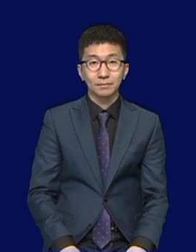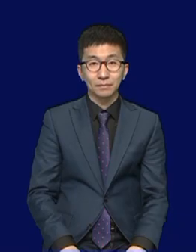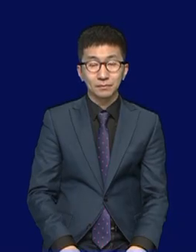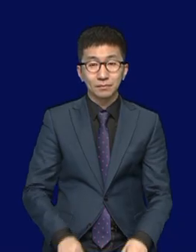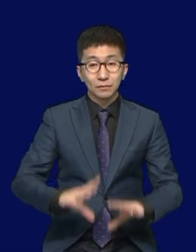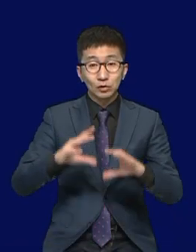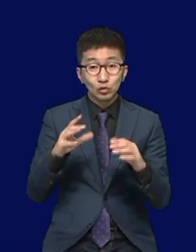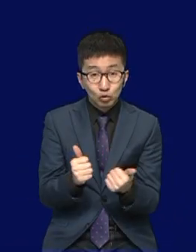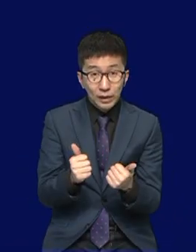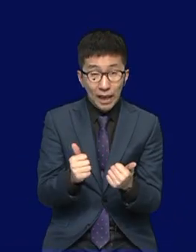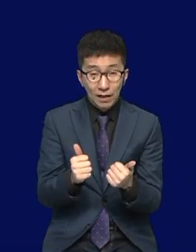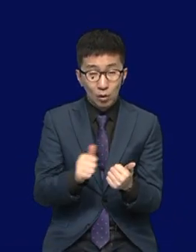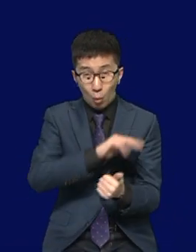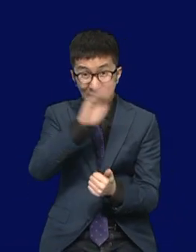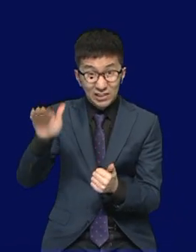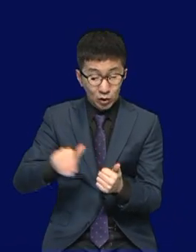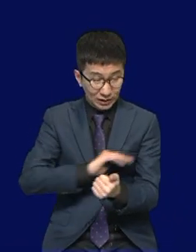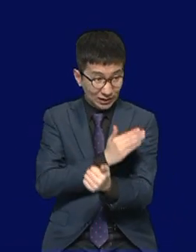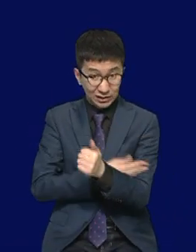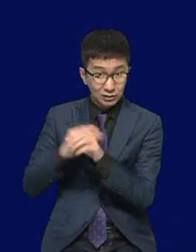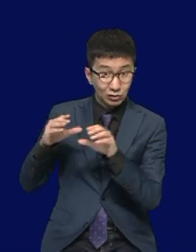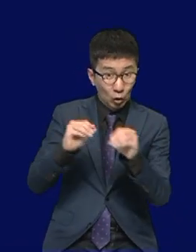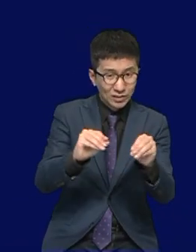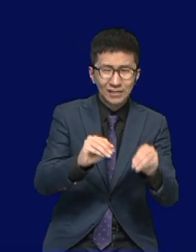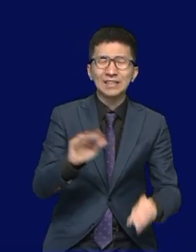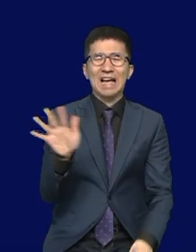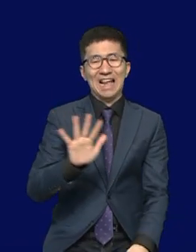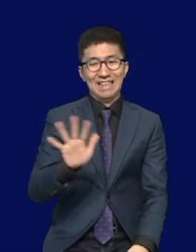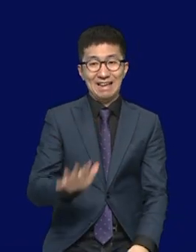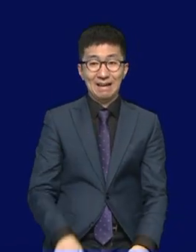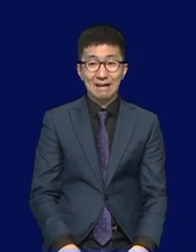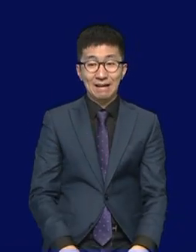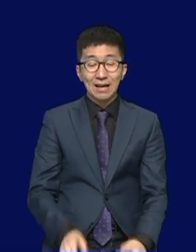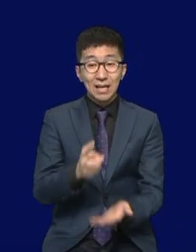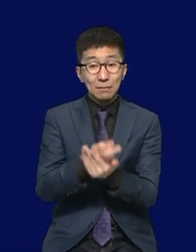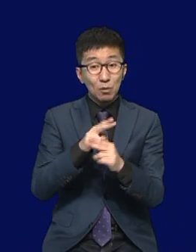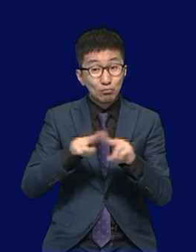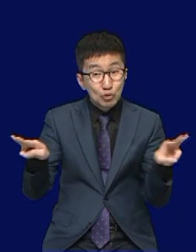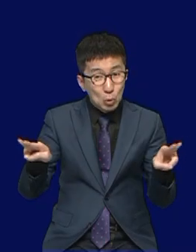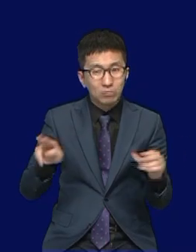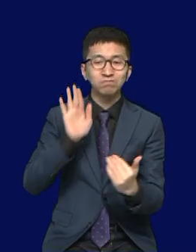다만 심의 표결 권한이 국회 기능을 형해화할 만큼 완전히 차단될 만큼은 아니라며 입법 무효 청구에 대해서는 기각 의견을 냈습니다.